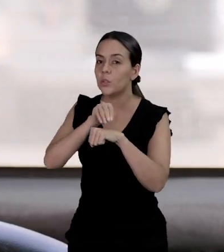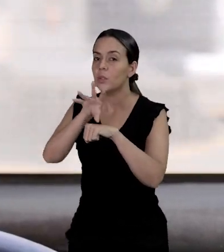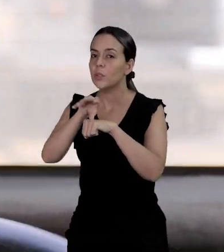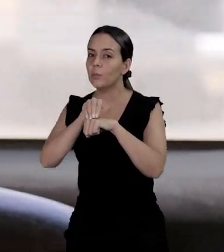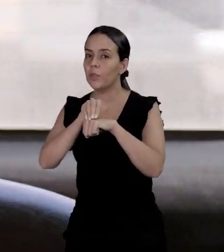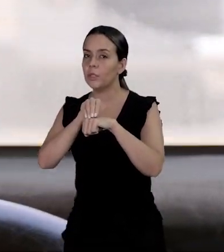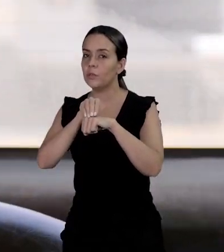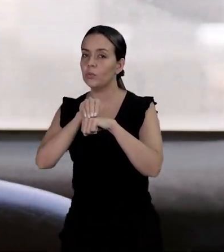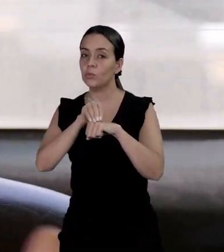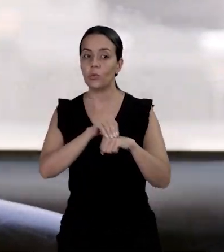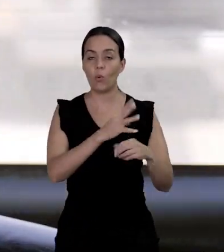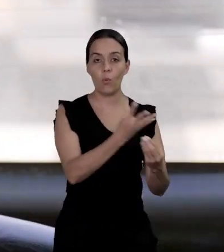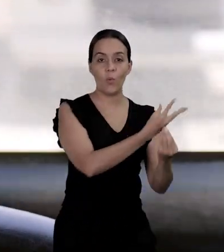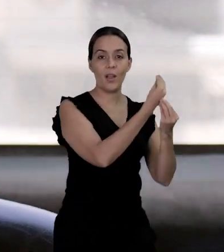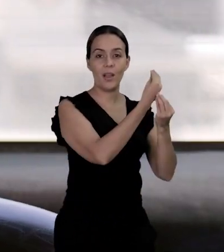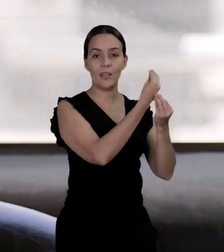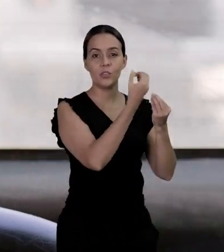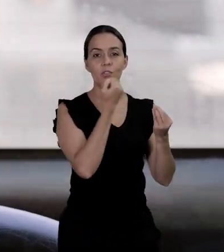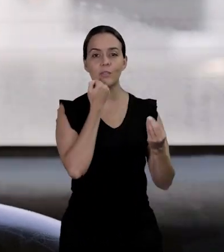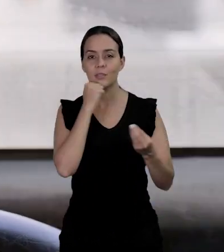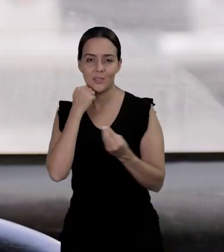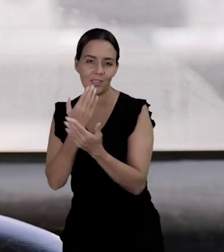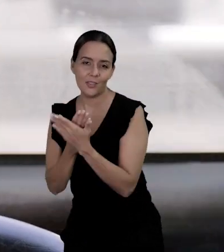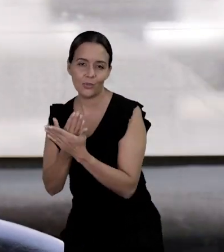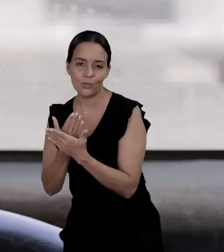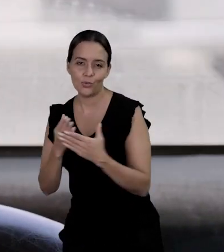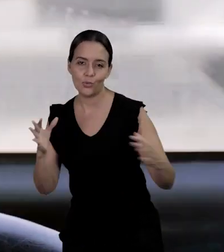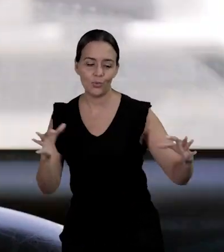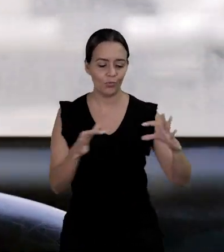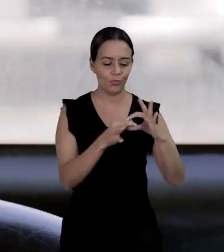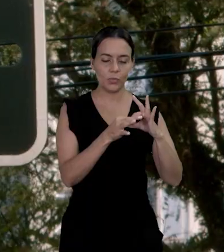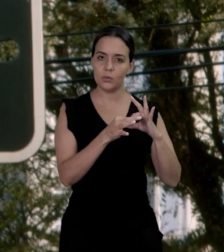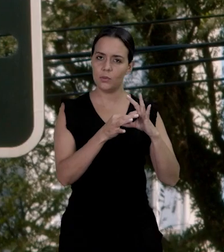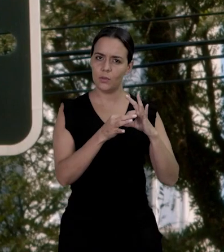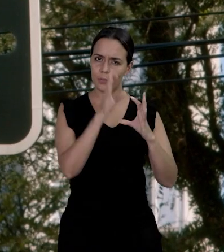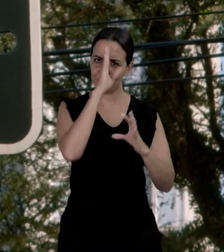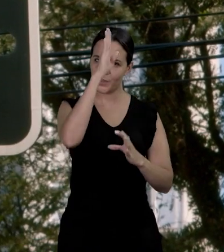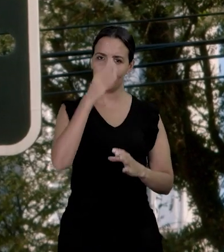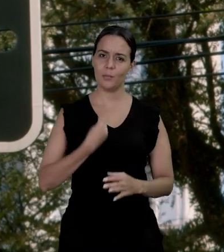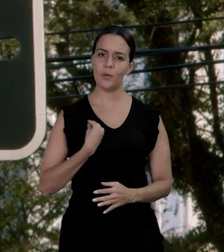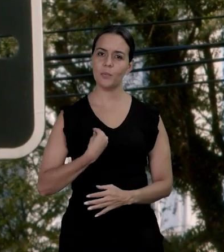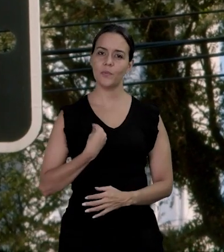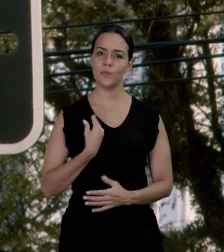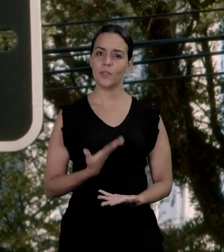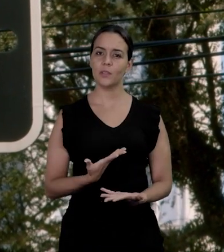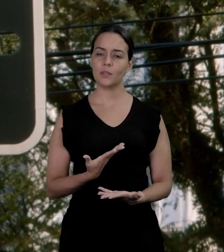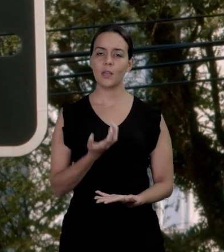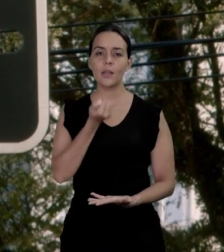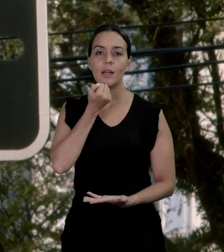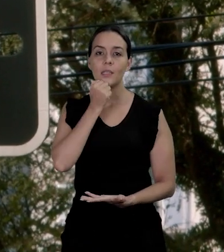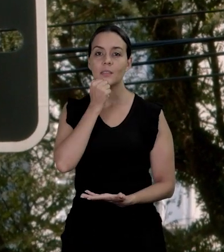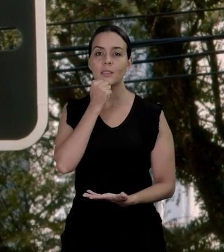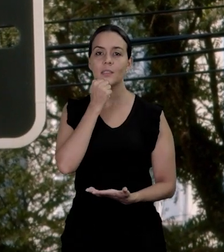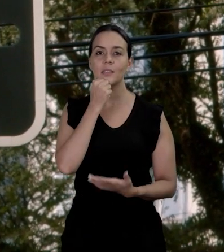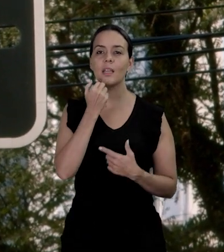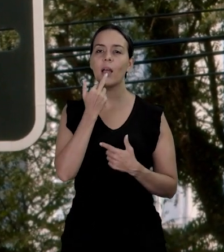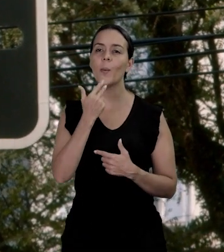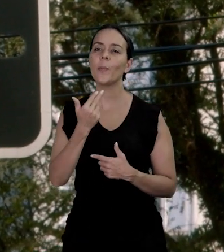pouco integrada com os processos da vida, efetivos da vida. Eu acho que a ciência, também, é um lugar, é uma linguagem comum,